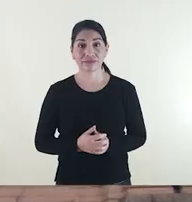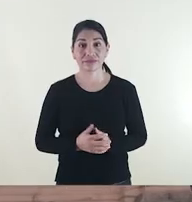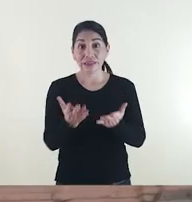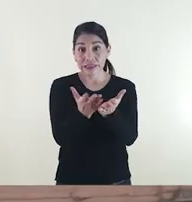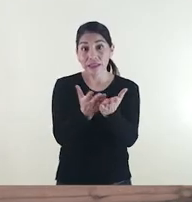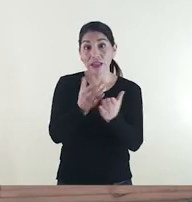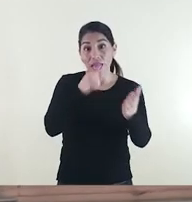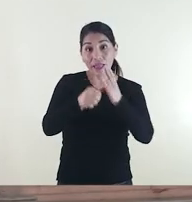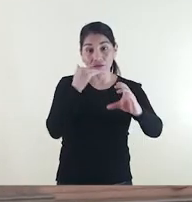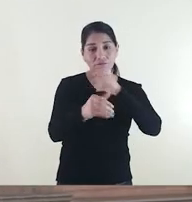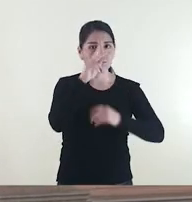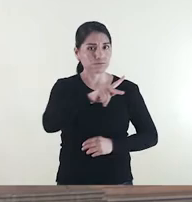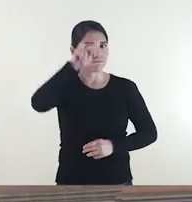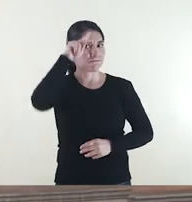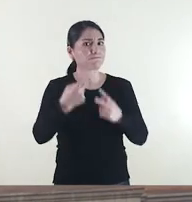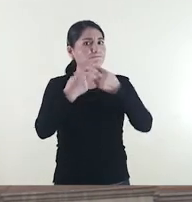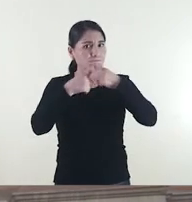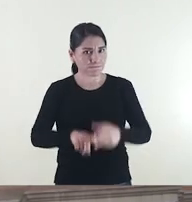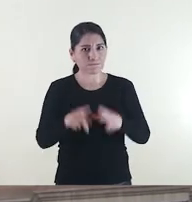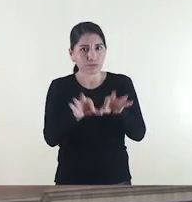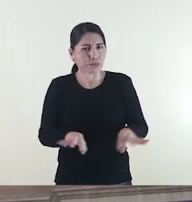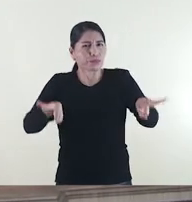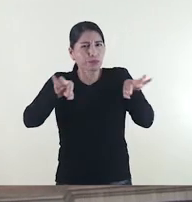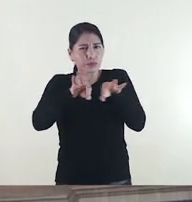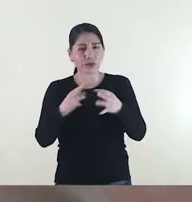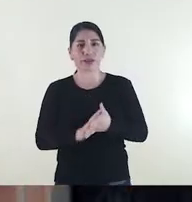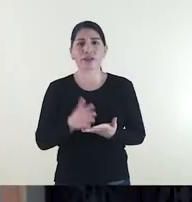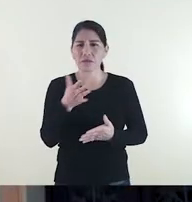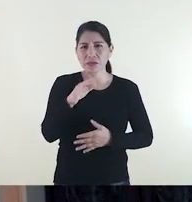El servicio postal en la república comenzó a tener una vital importancia y a mediados